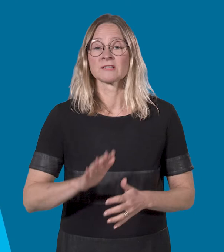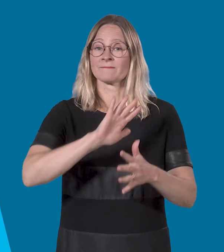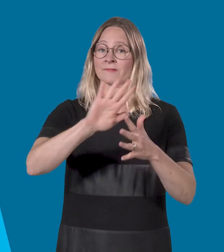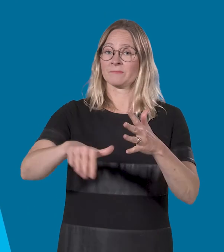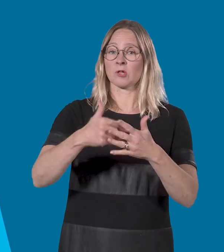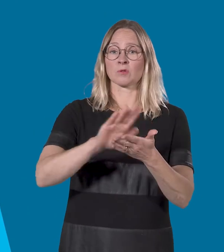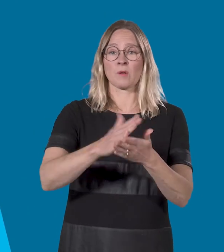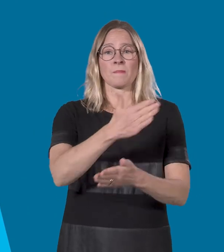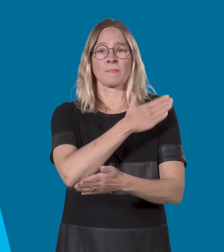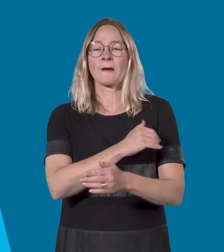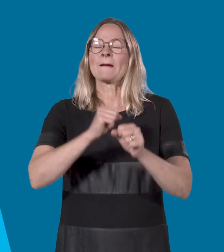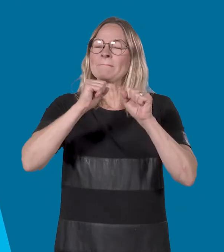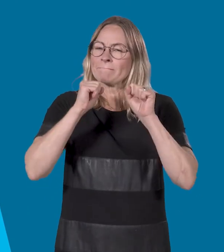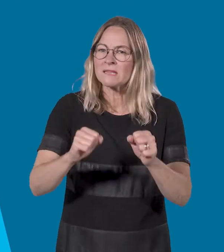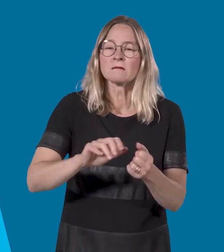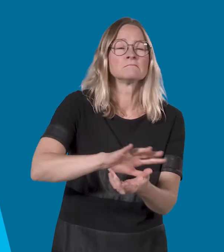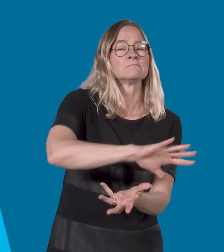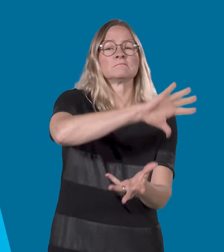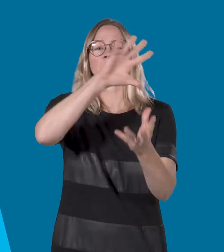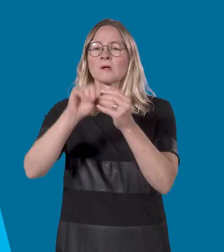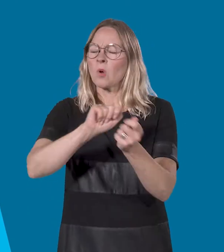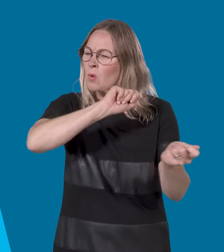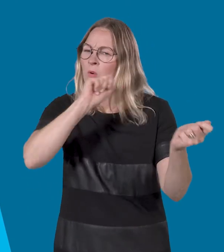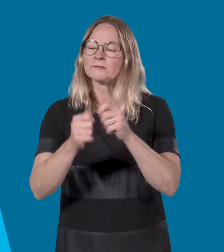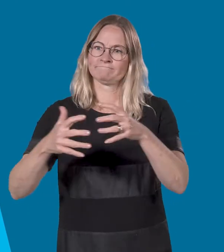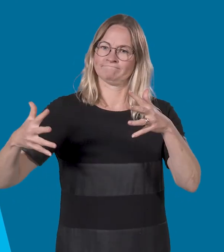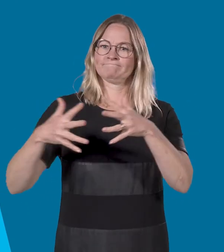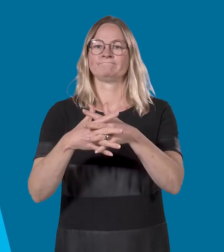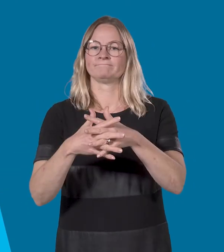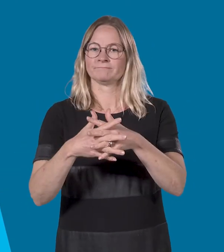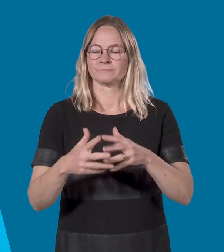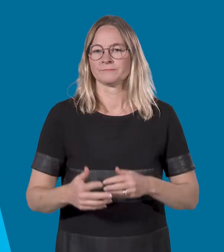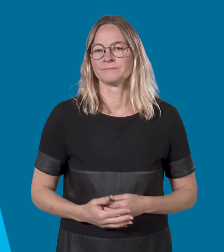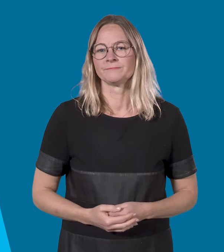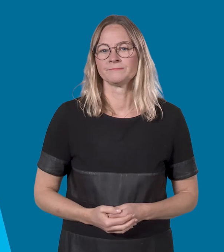Viittomakielen tulkkauspalvelua on selkiytettävä kokonaisuudistuksella.